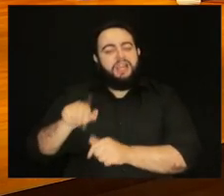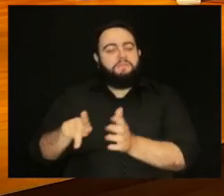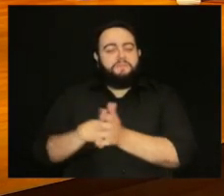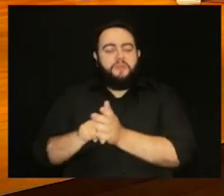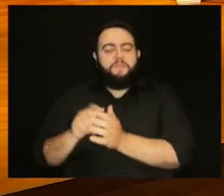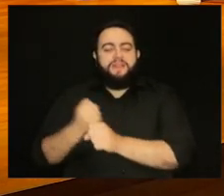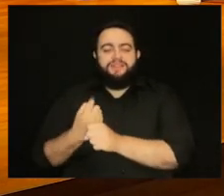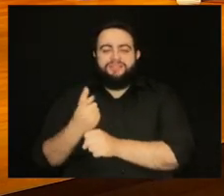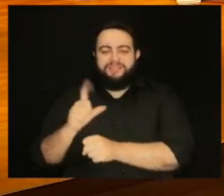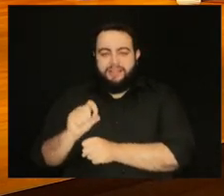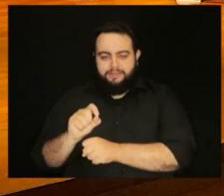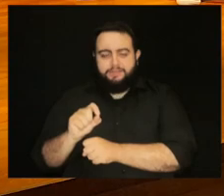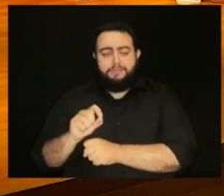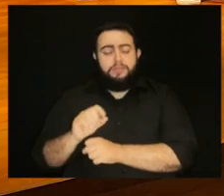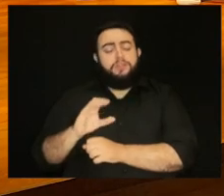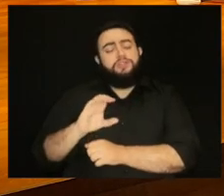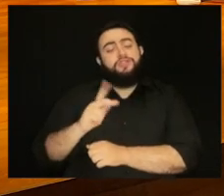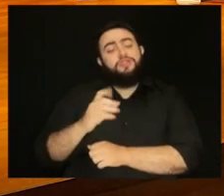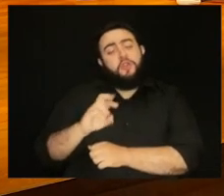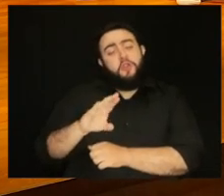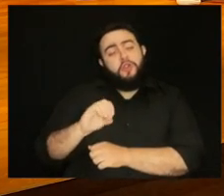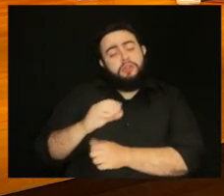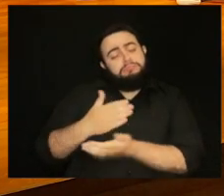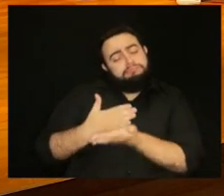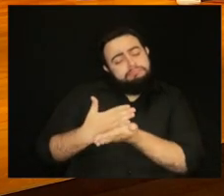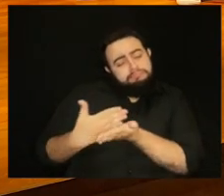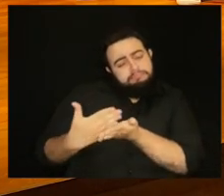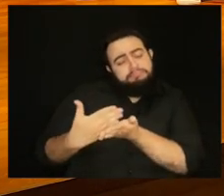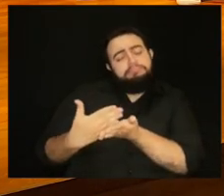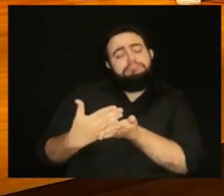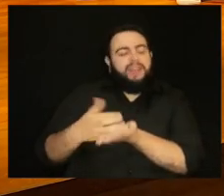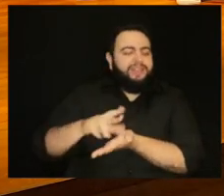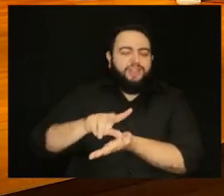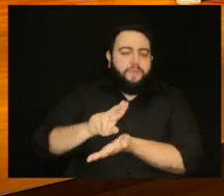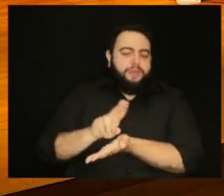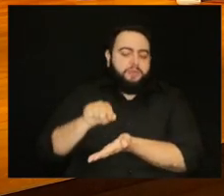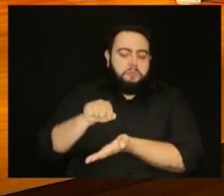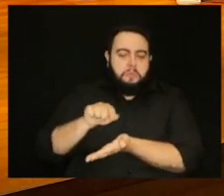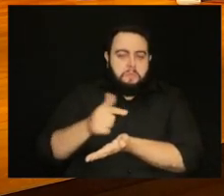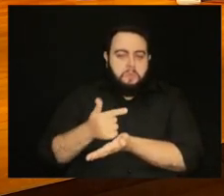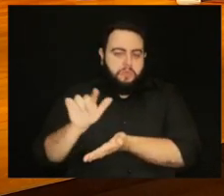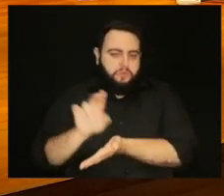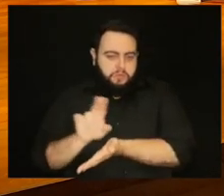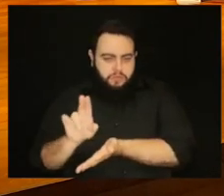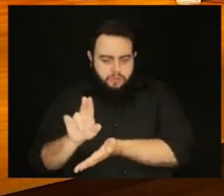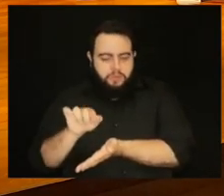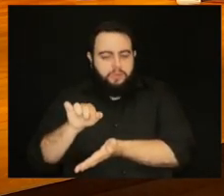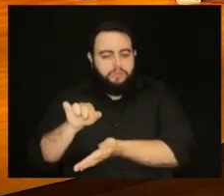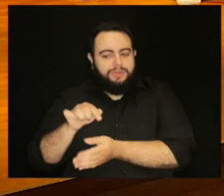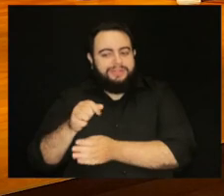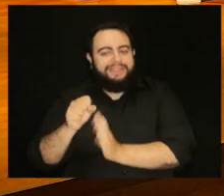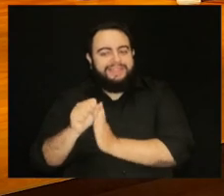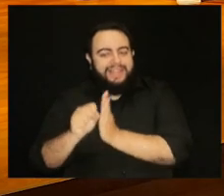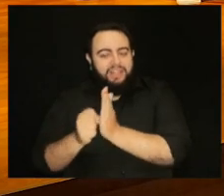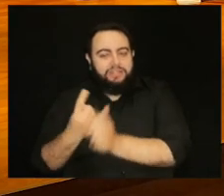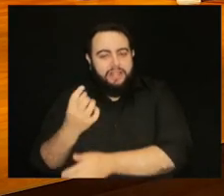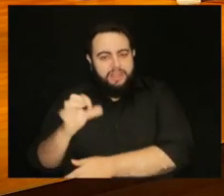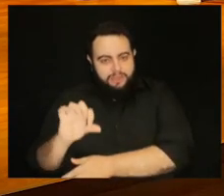O choro começa a se desenvolver ainda sem ser chamado de choro, no século 19 tanto em Porto